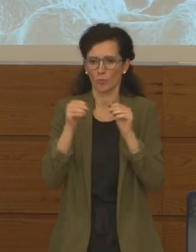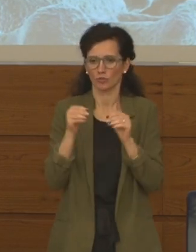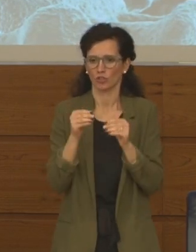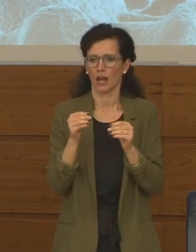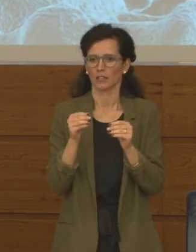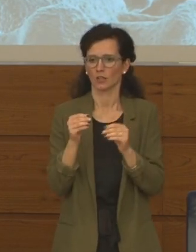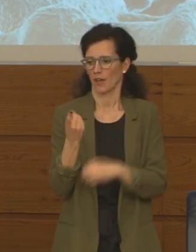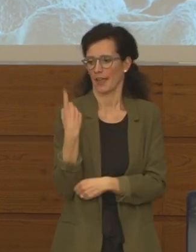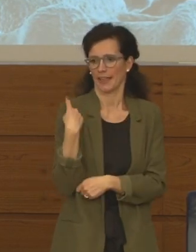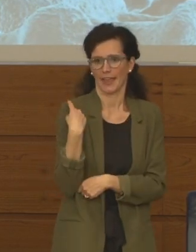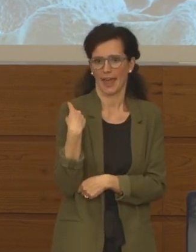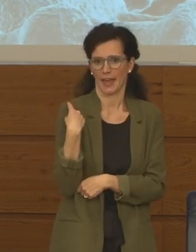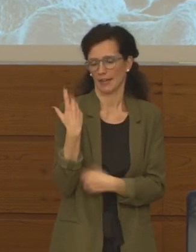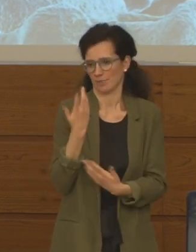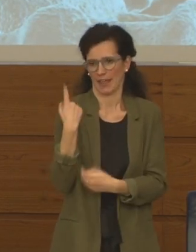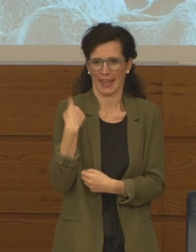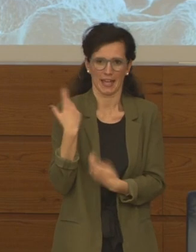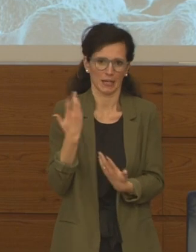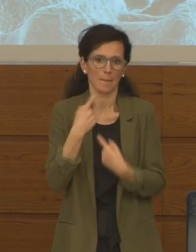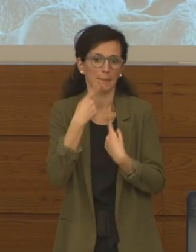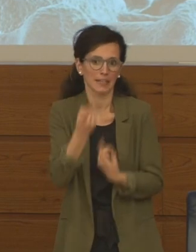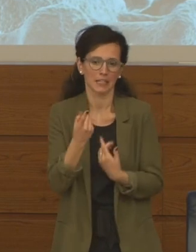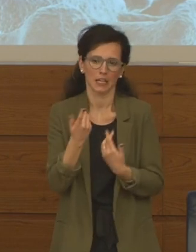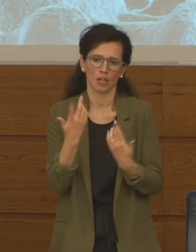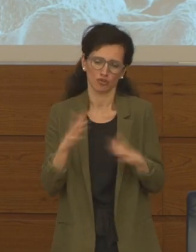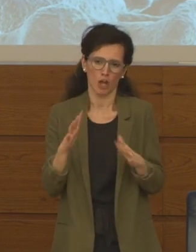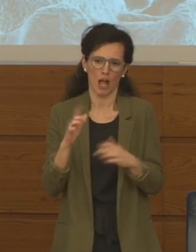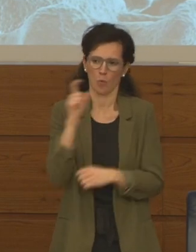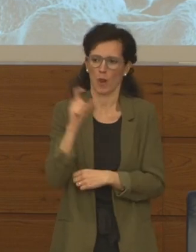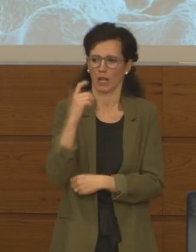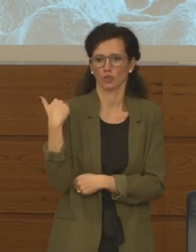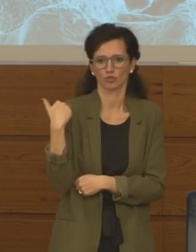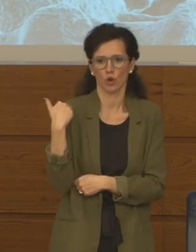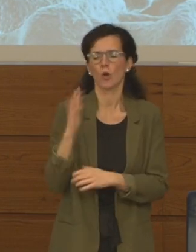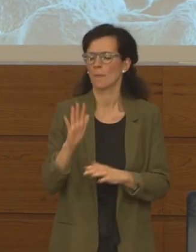dico ieri per dire insomma da qualche giorno, presto avremo questi dati si sta